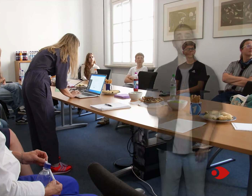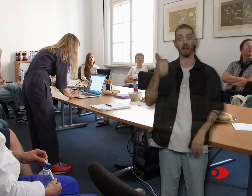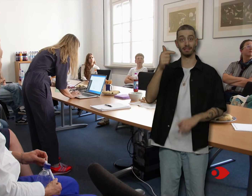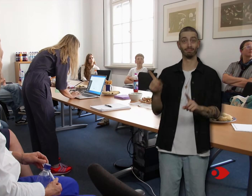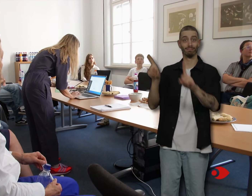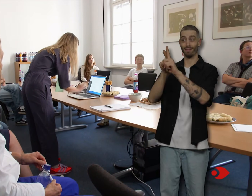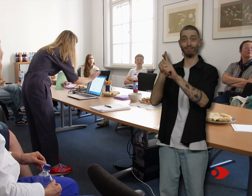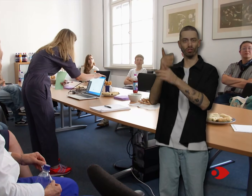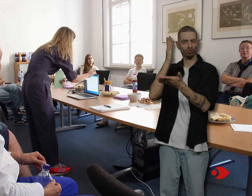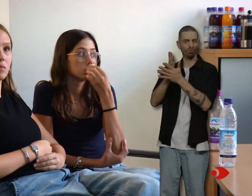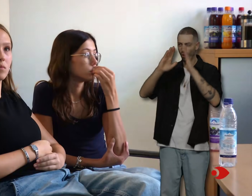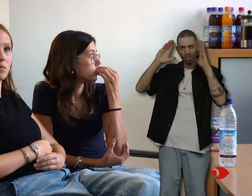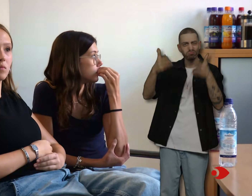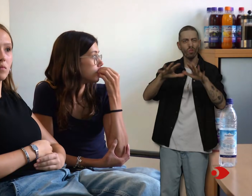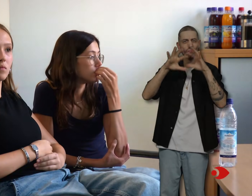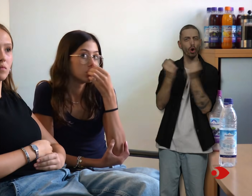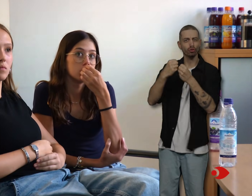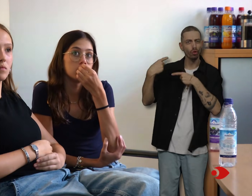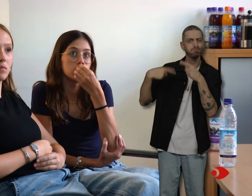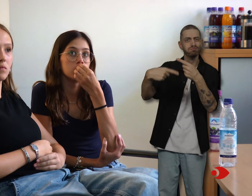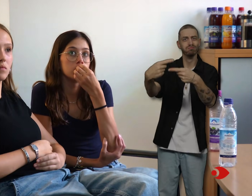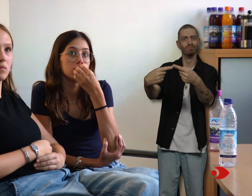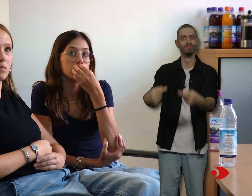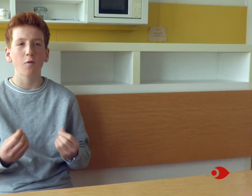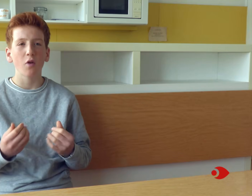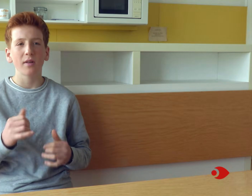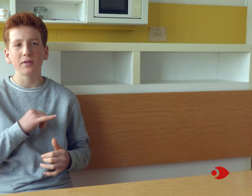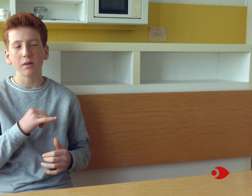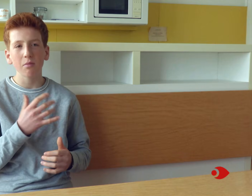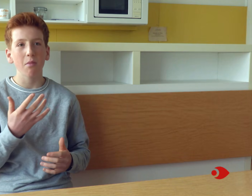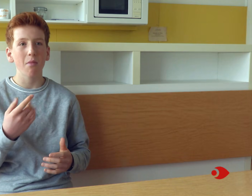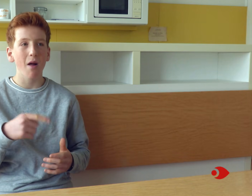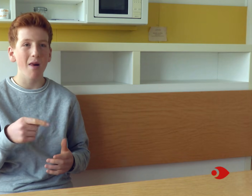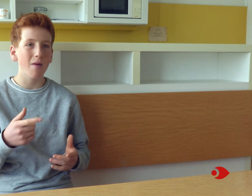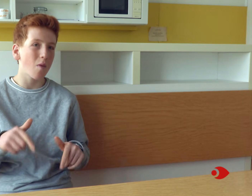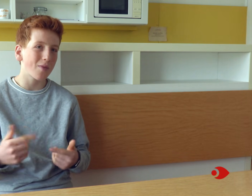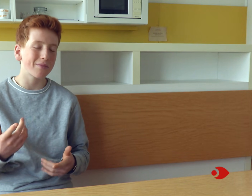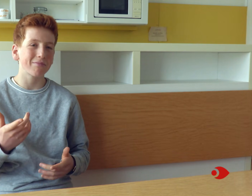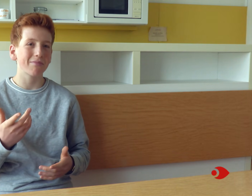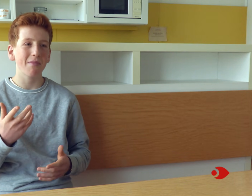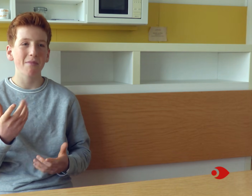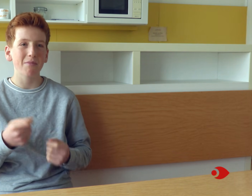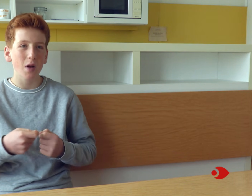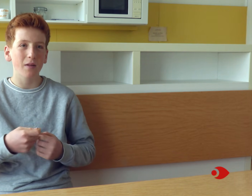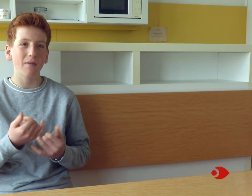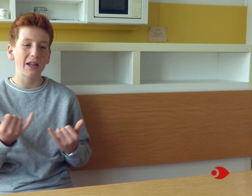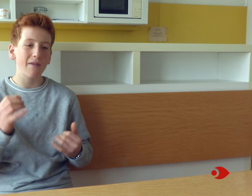Das erste Treffen ist zugleich ein Workshop-Tag. Ich hab mir da gedacht: Jetzt geht's bald los, wird schon interessant.